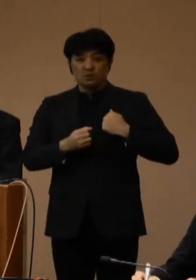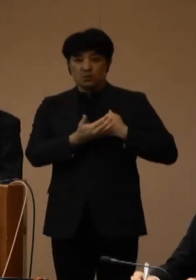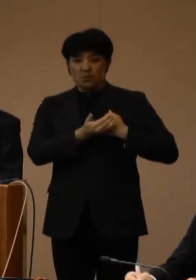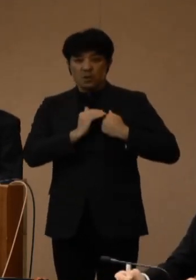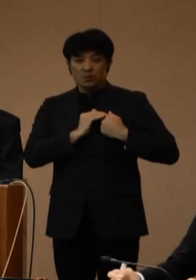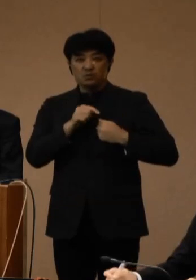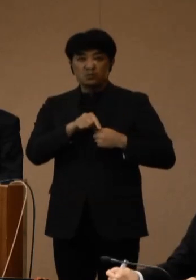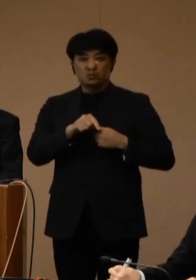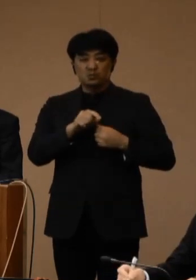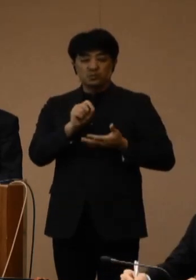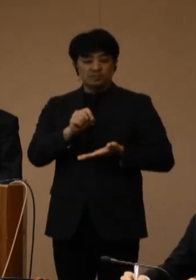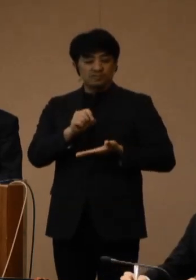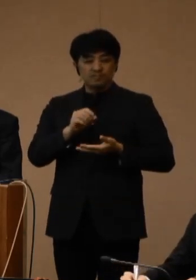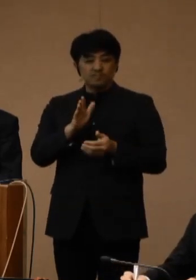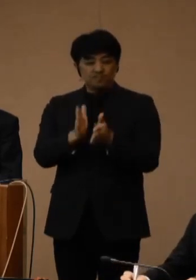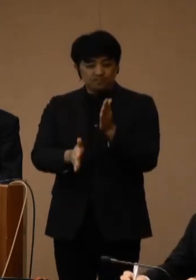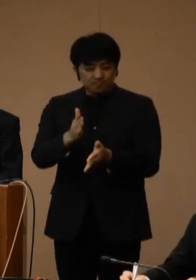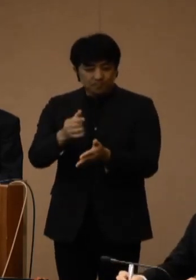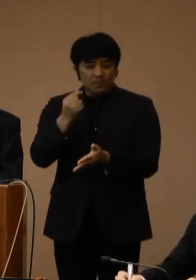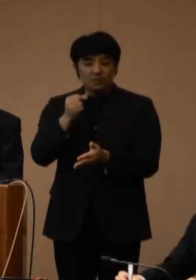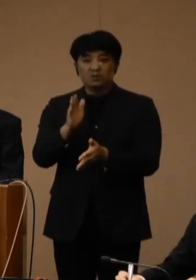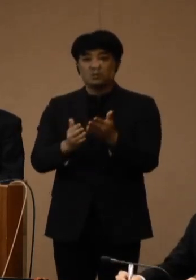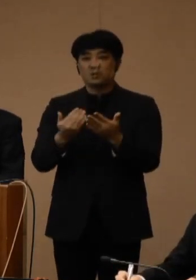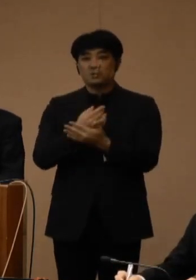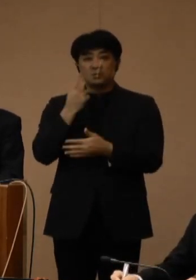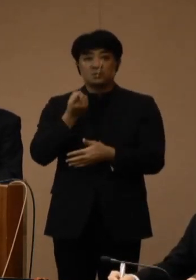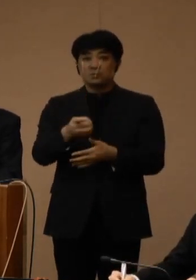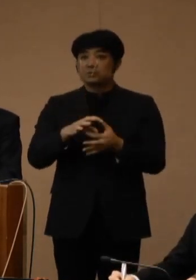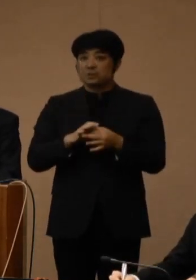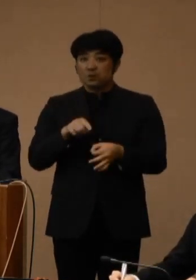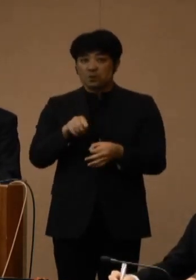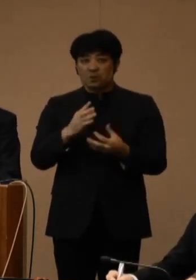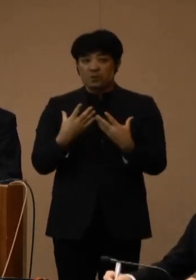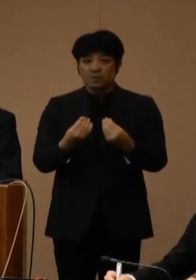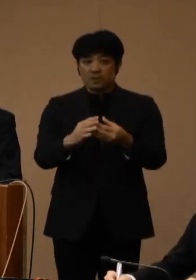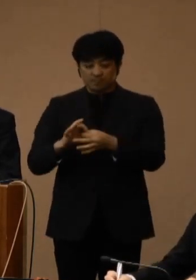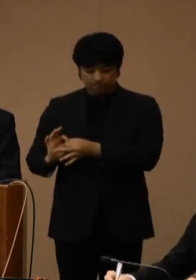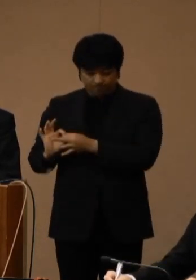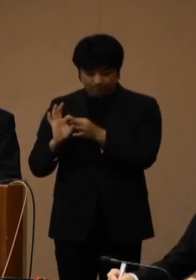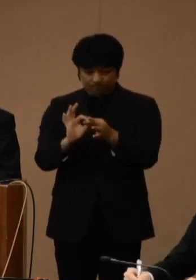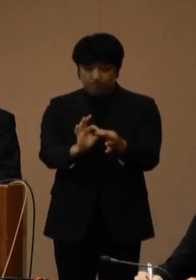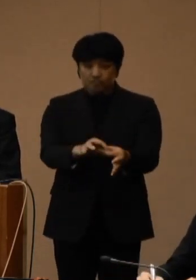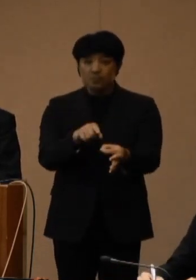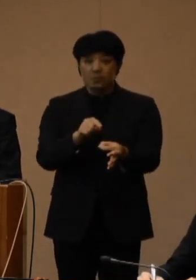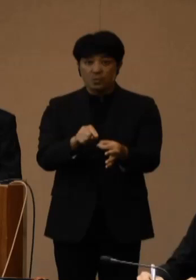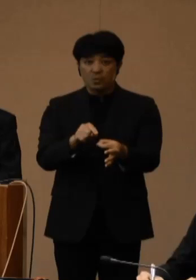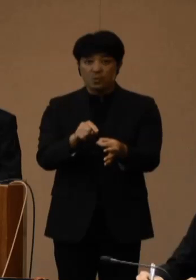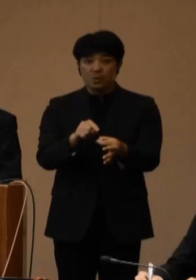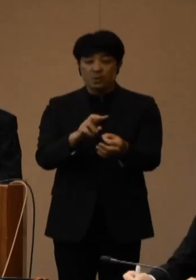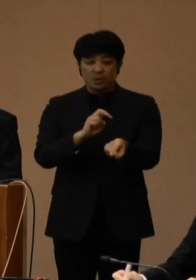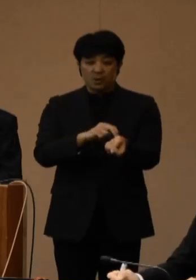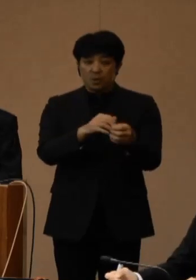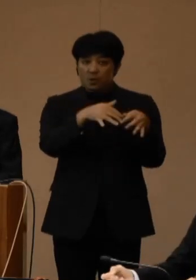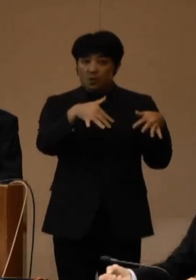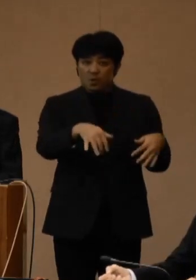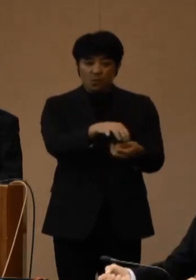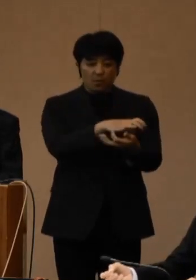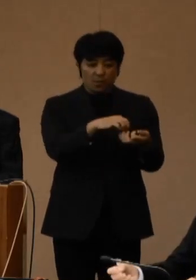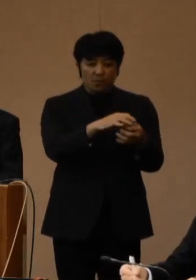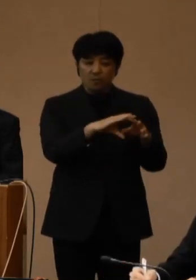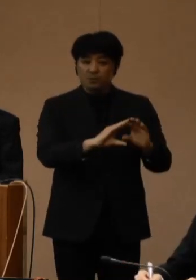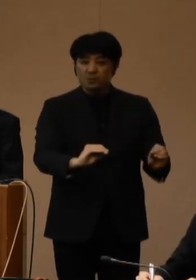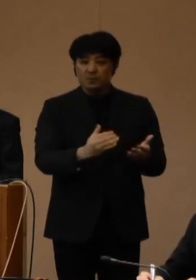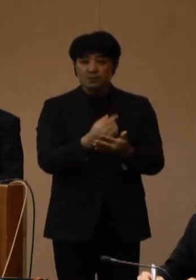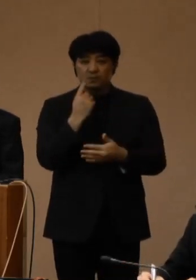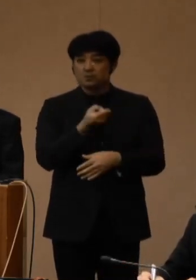なくなる恐れがあります。このままの状態が続けば、医療崩壊に陥る可能性すら考えられます。